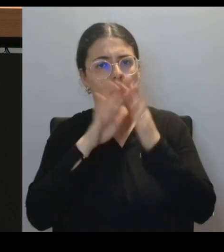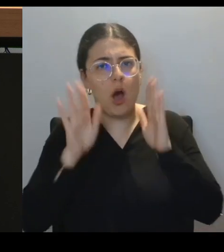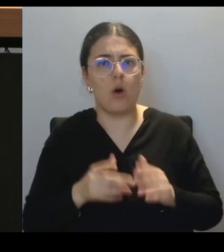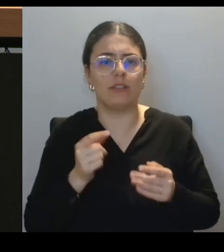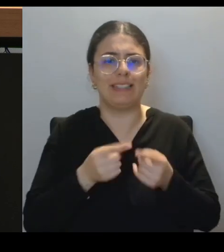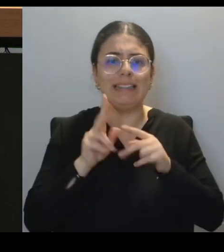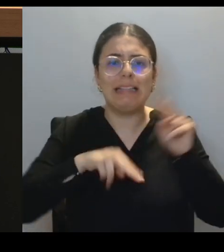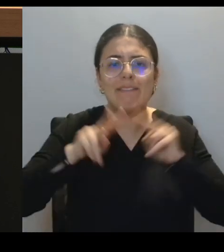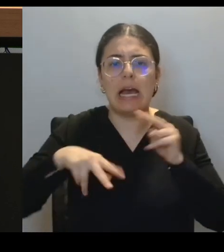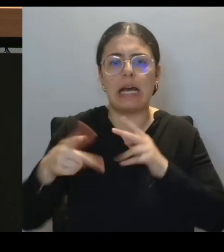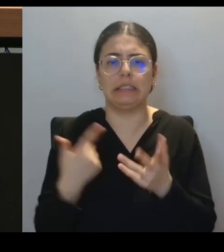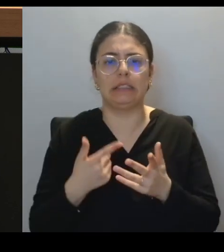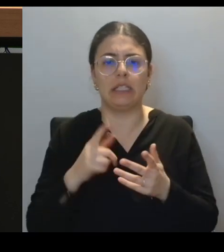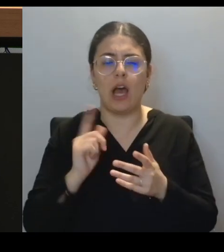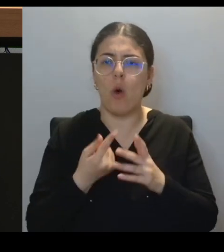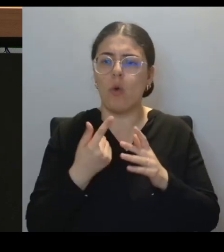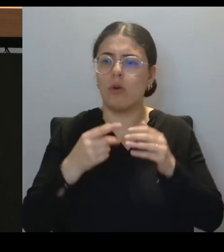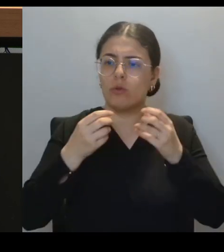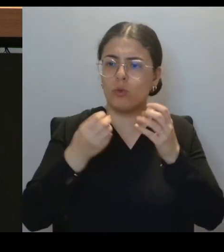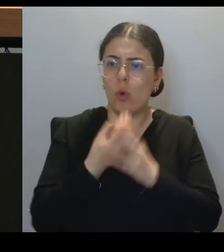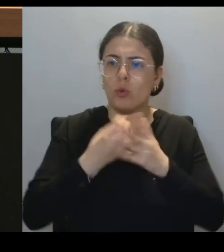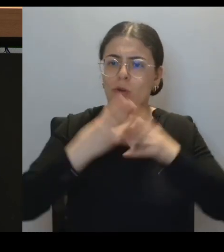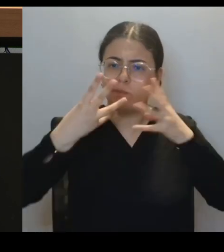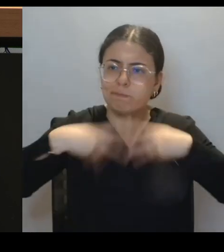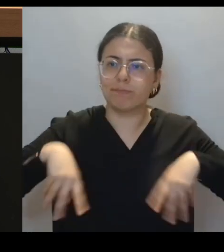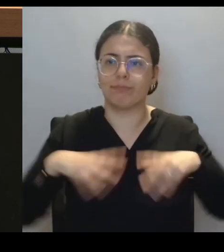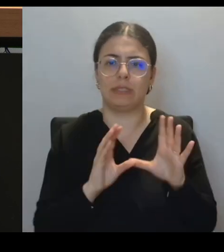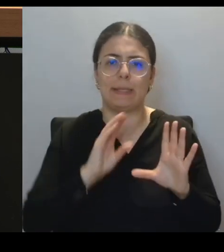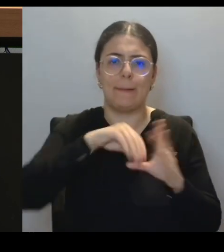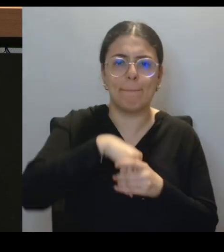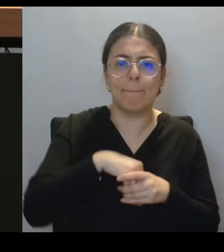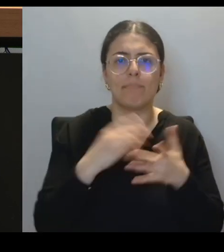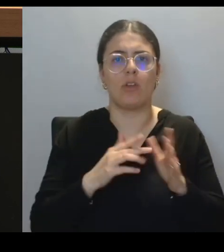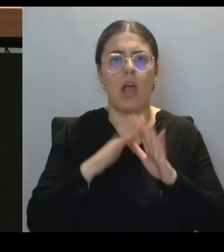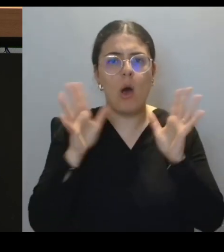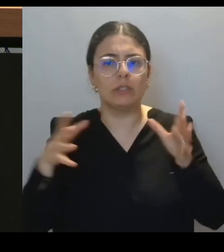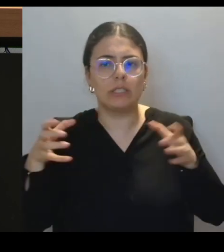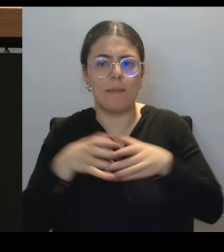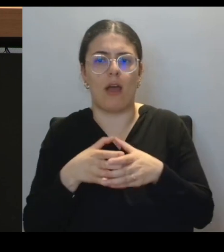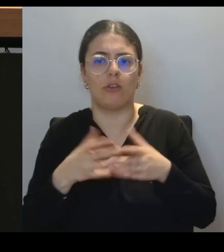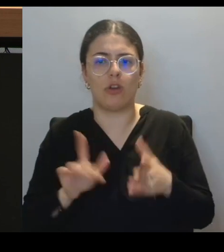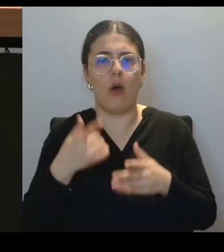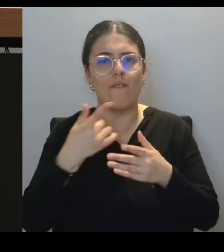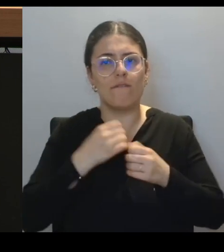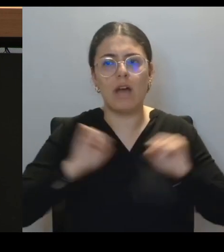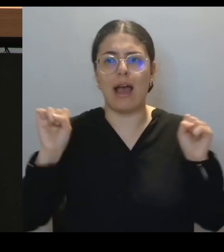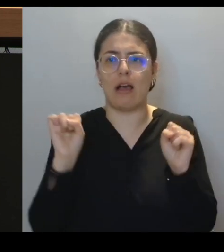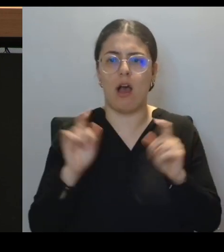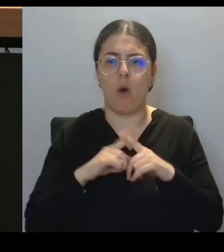Freiraum, der kulturelle und soziale Aktivitäten im Kiez schafft. Die wurden auch hier gerade auch dargestellt und